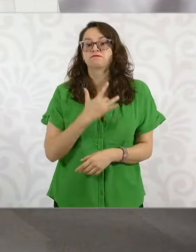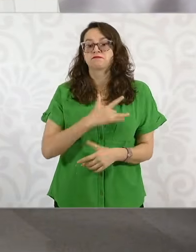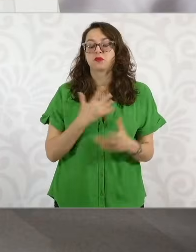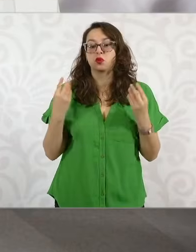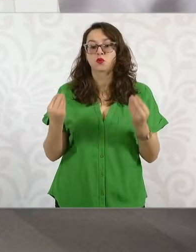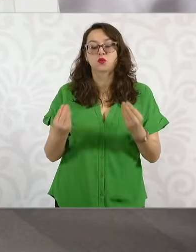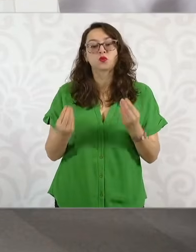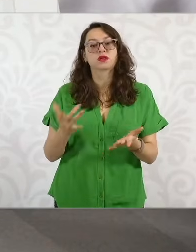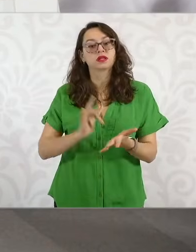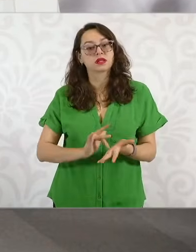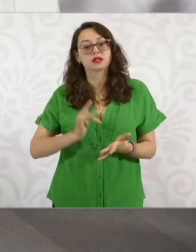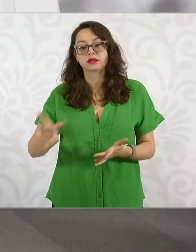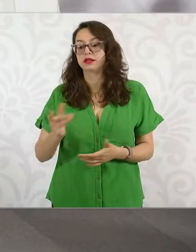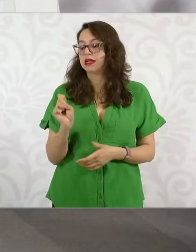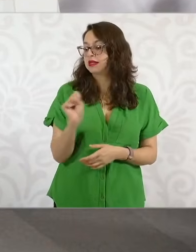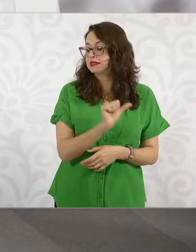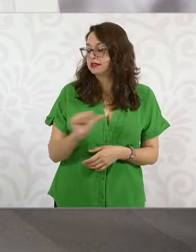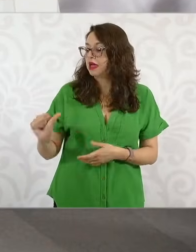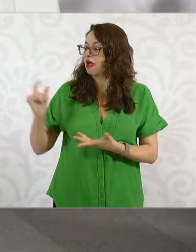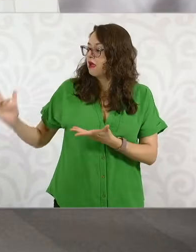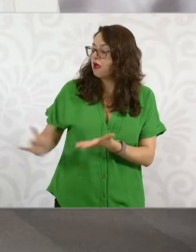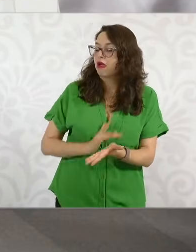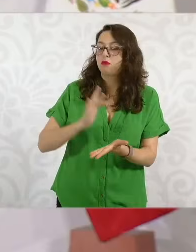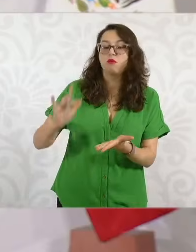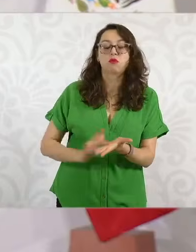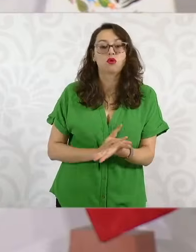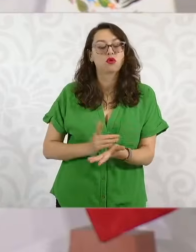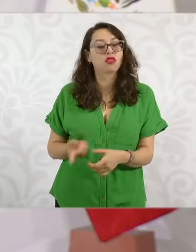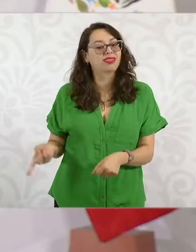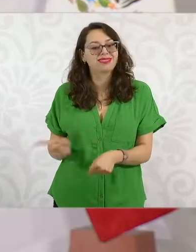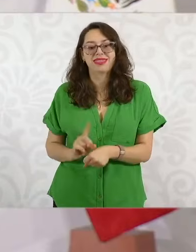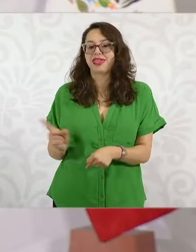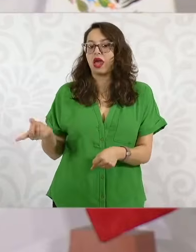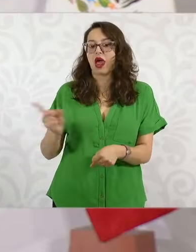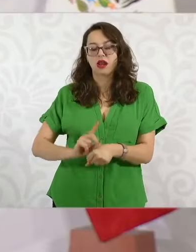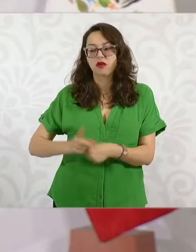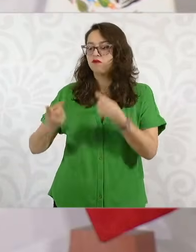la Secretaría de Salud nos han brindado, porque no ha habido un día que no nos hayamos sentado